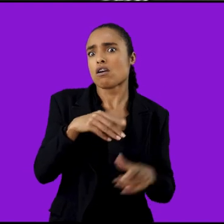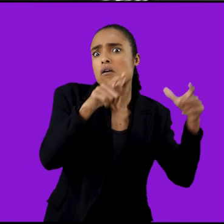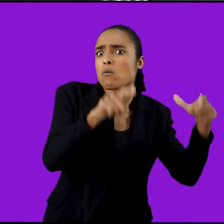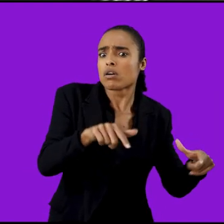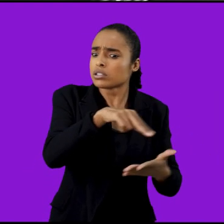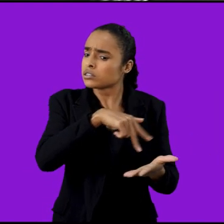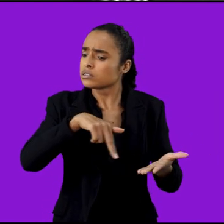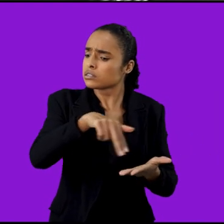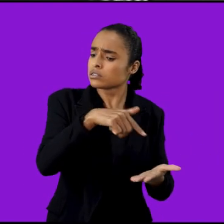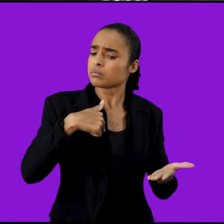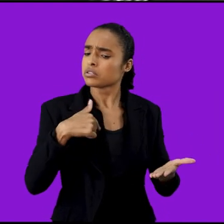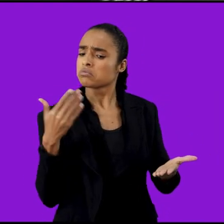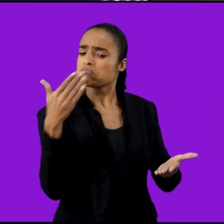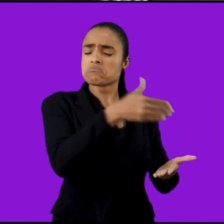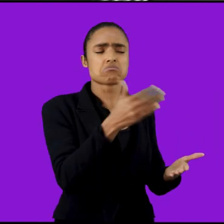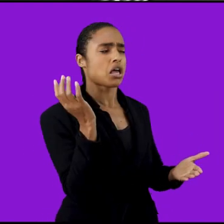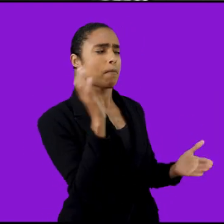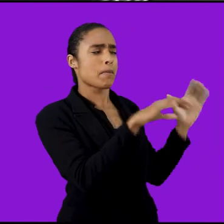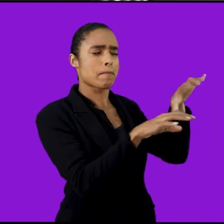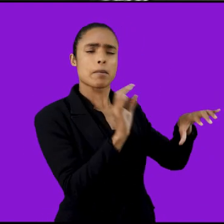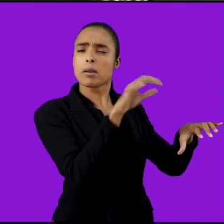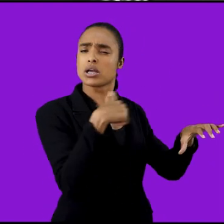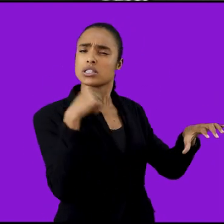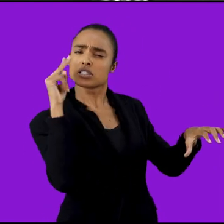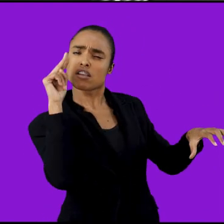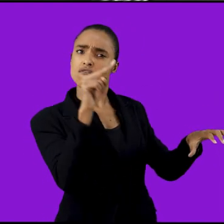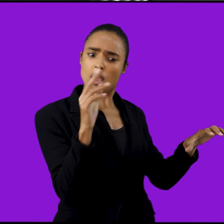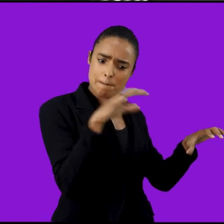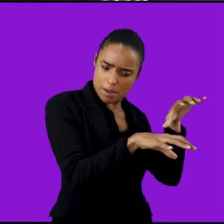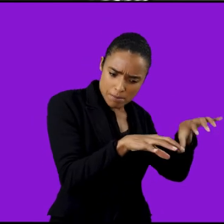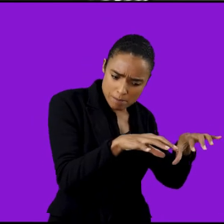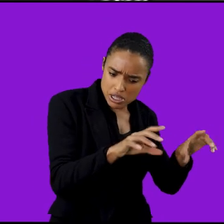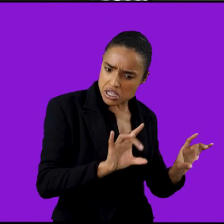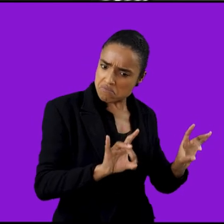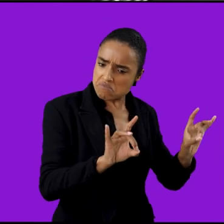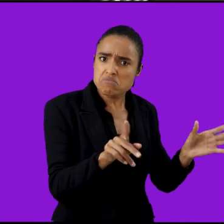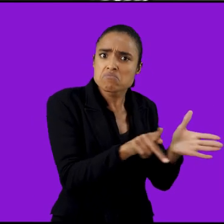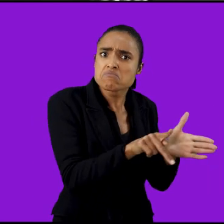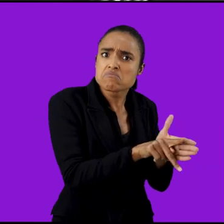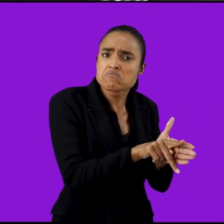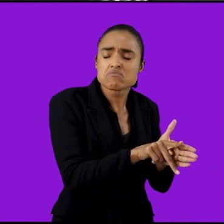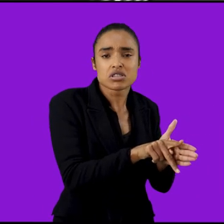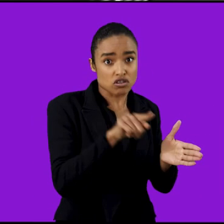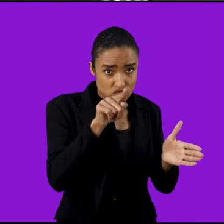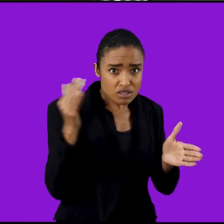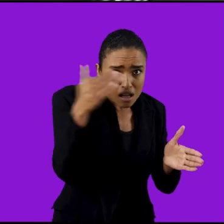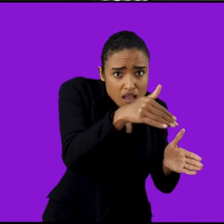o que, que tá acontecendo aqui, minha gente?”. Tipo ver aquele povo se juntar numa situação específica, mas depois se distanciar. Você ia nessas baladas, não ia?